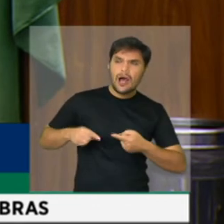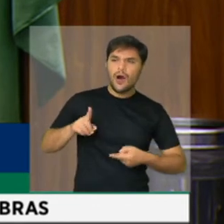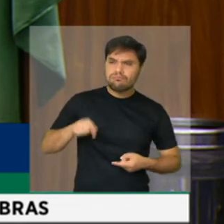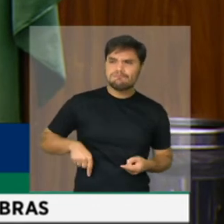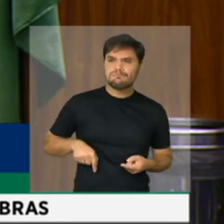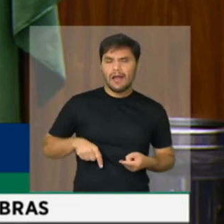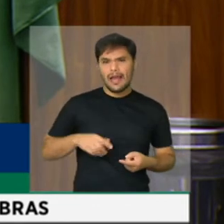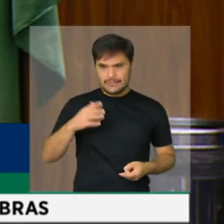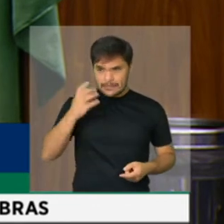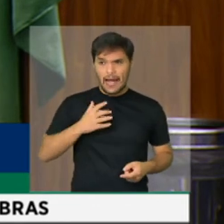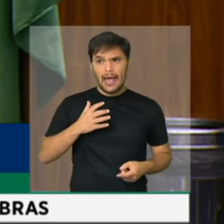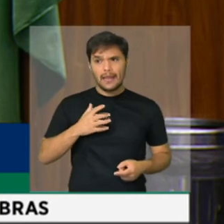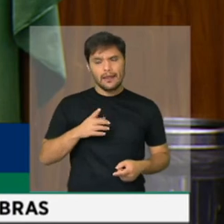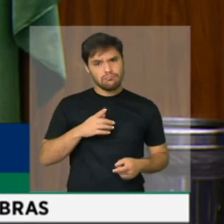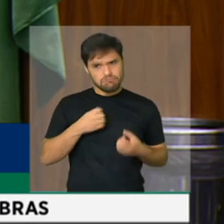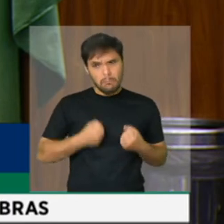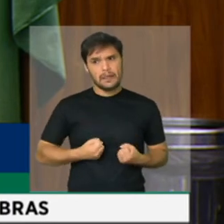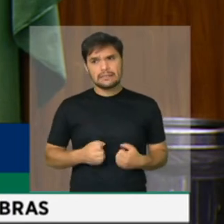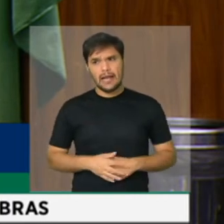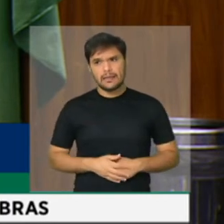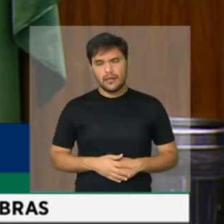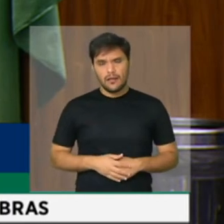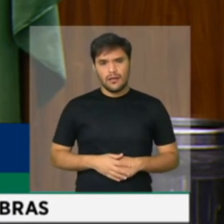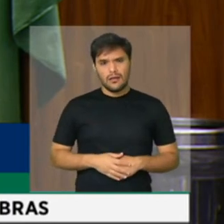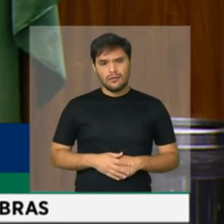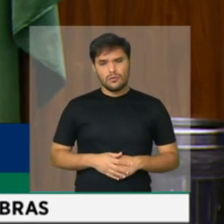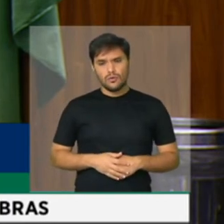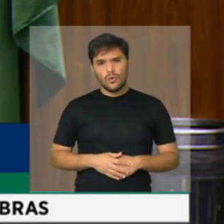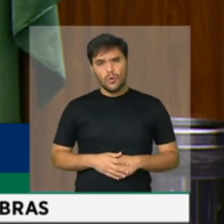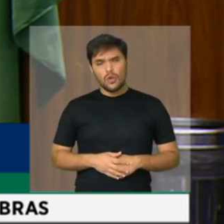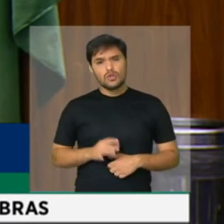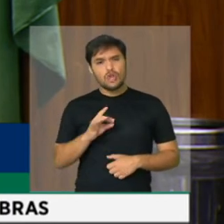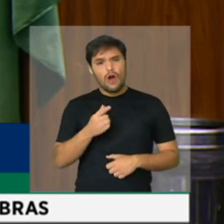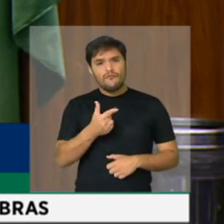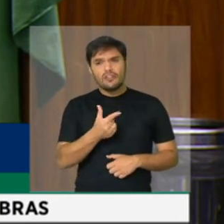FAZER ESTA DISCUSSÃO TÃO SÉRIA E TÃO RESPONSÁVEL ESPAÇO DE MENOS 24 HORAS